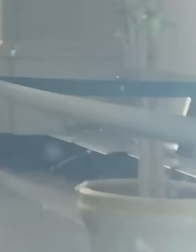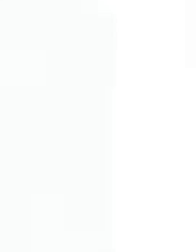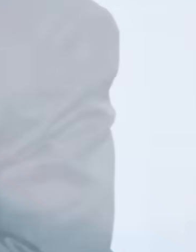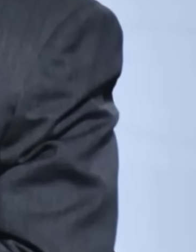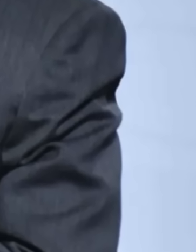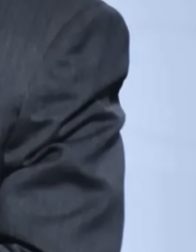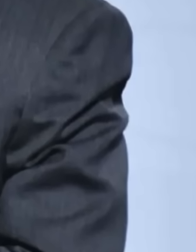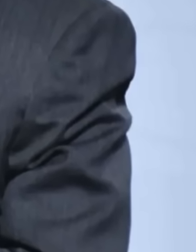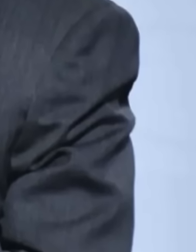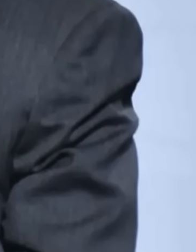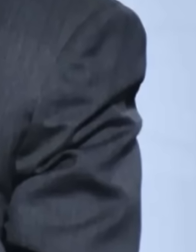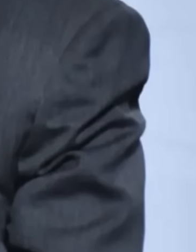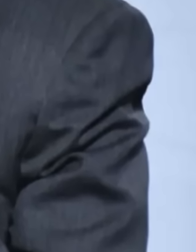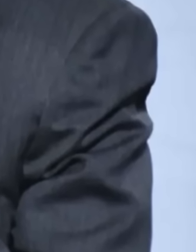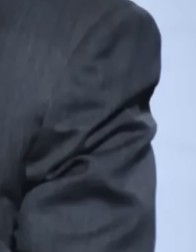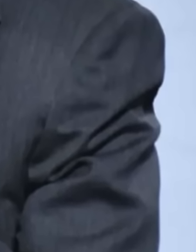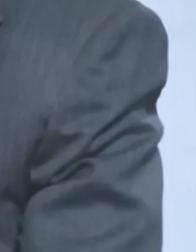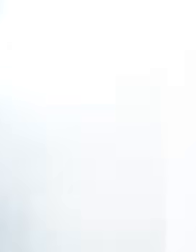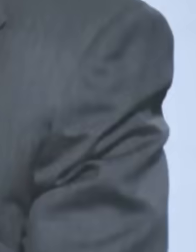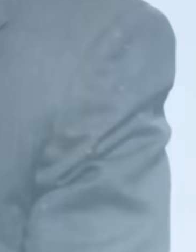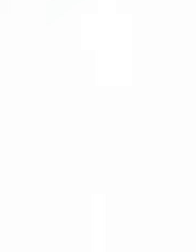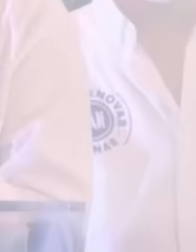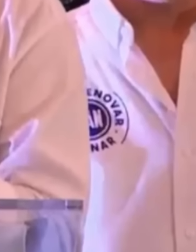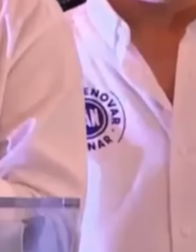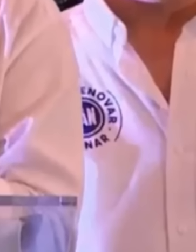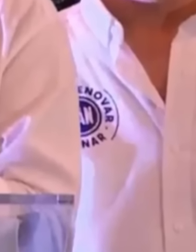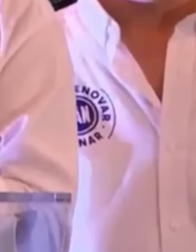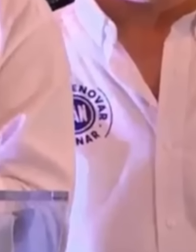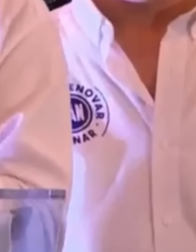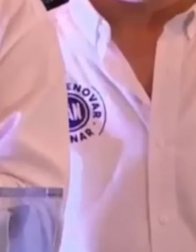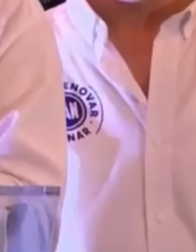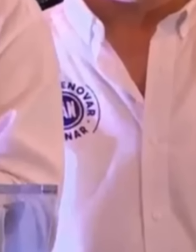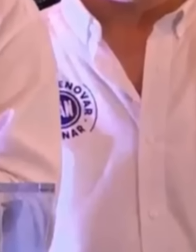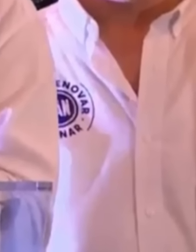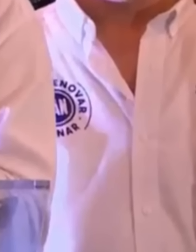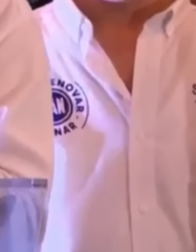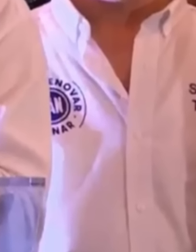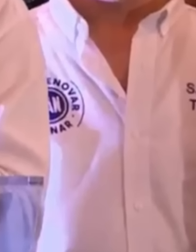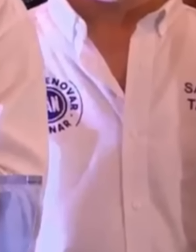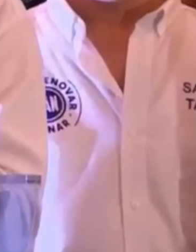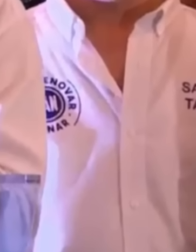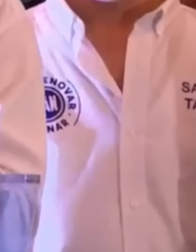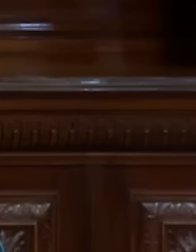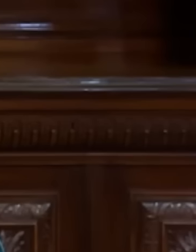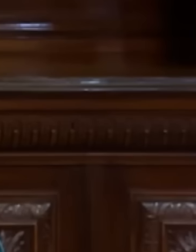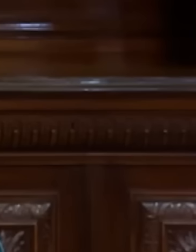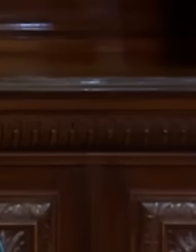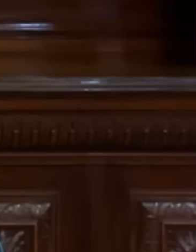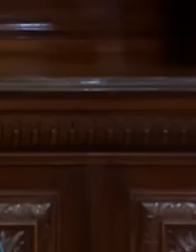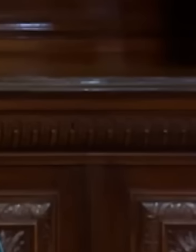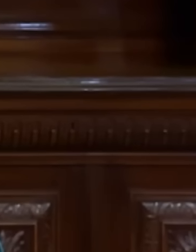Alejandro Herz Manero. El bloque opositor pega un grito en el cielo. La presidenta de México,